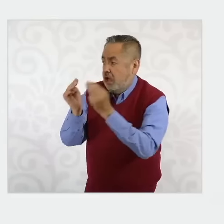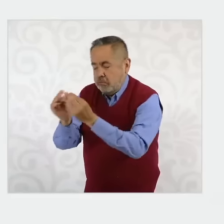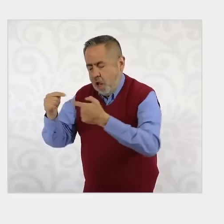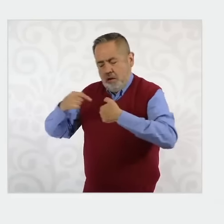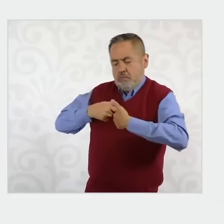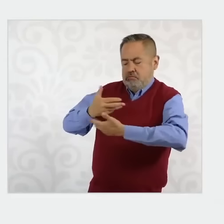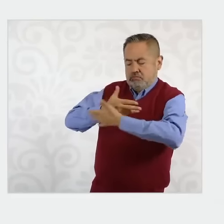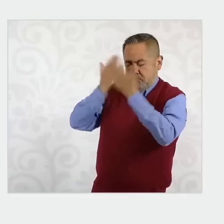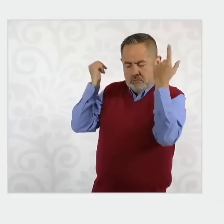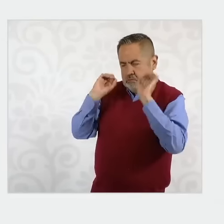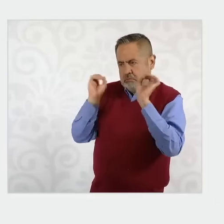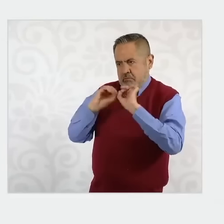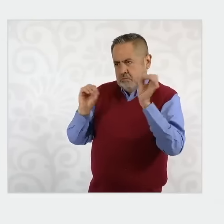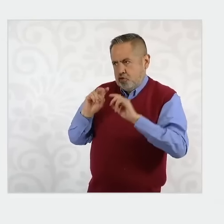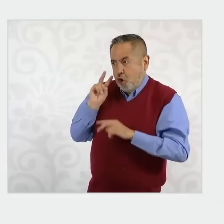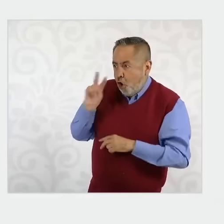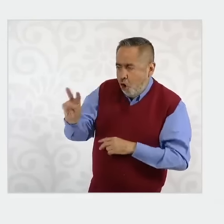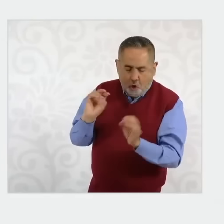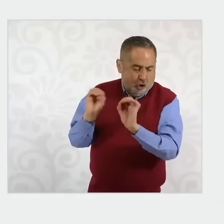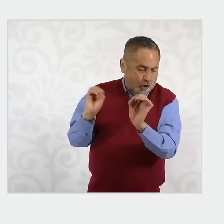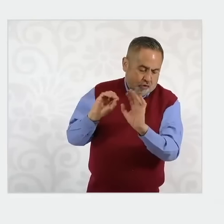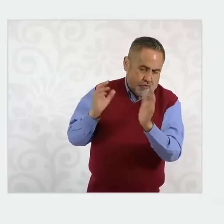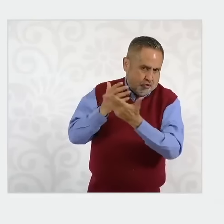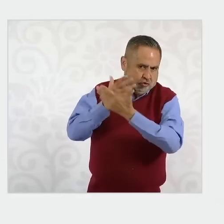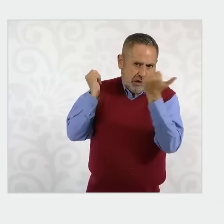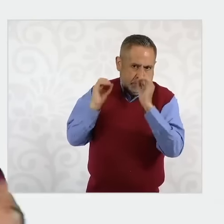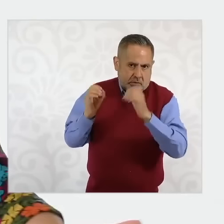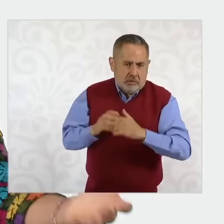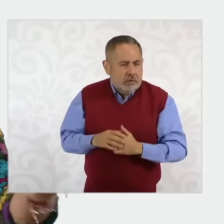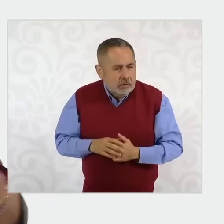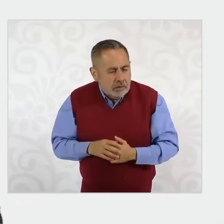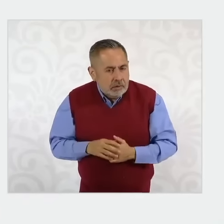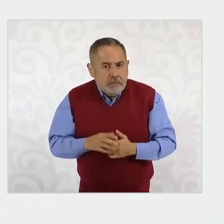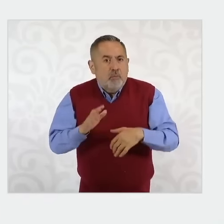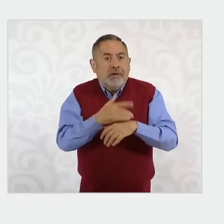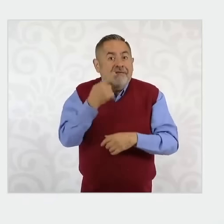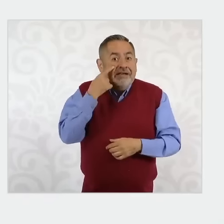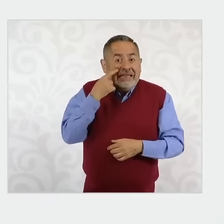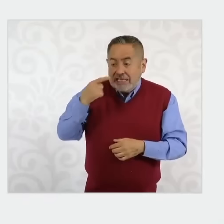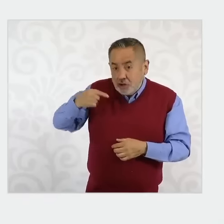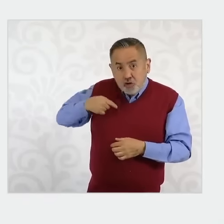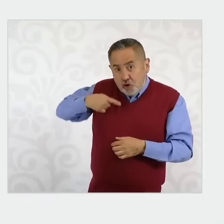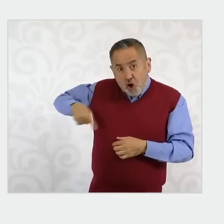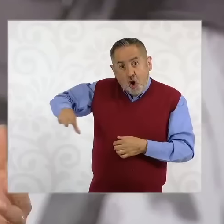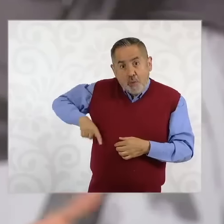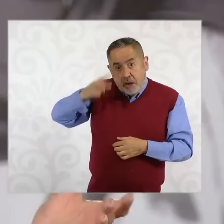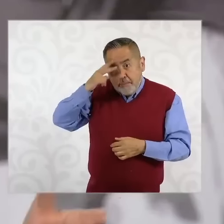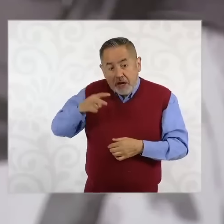particular con este grupo delictivo, pues la detención de Ovidio Guzmán,